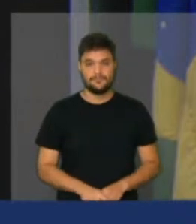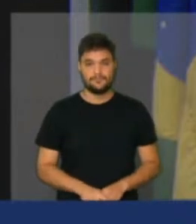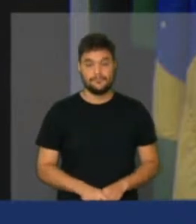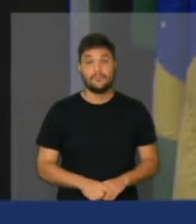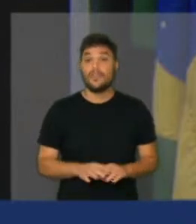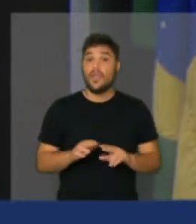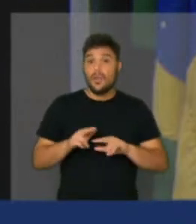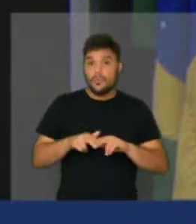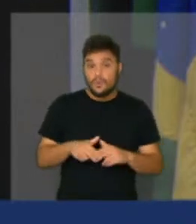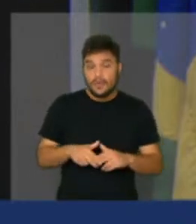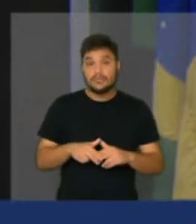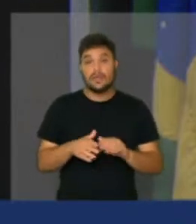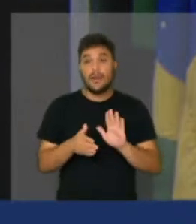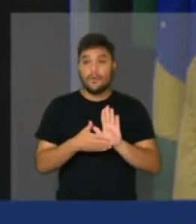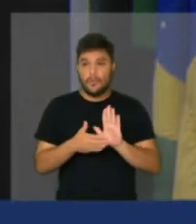QUE APROVAMOS NESTA CASA, COM... QUE TEVE A APLICAÇÃO